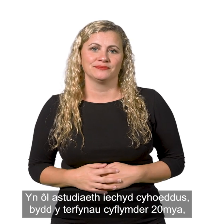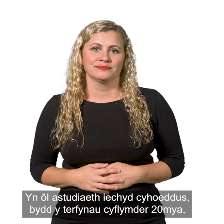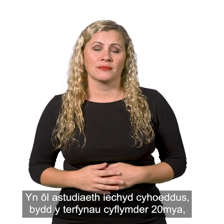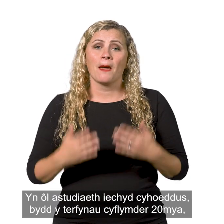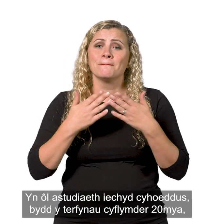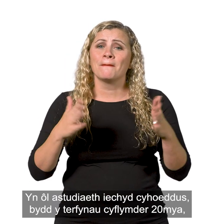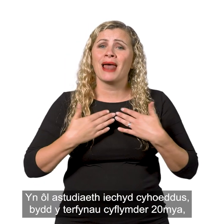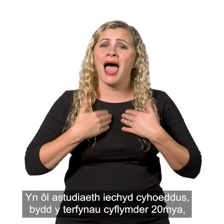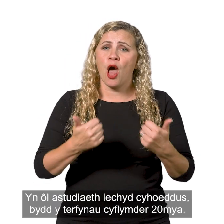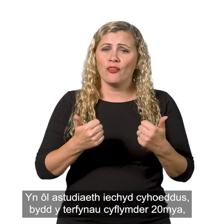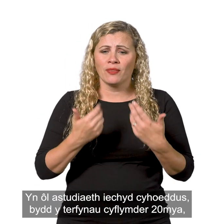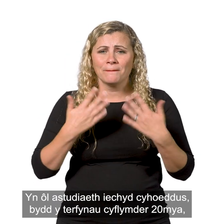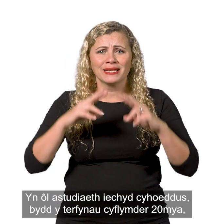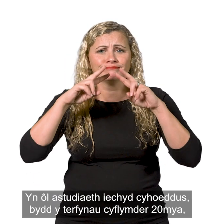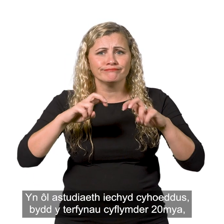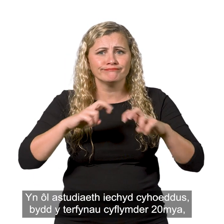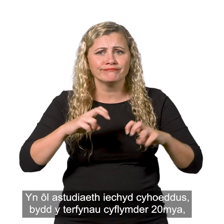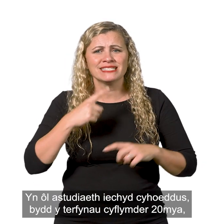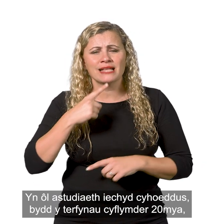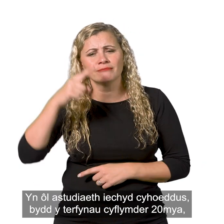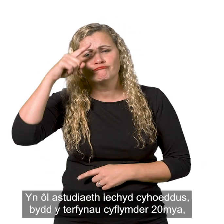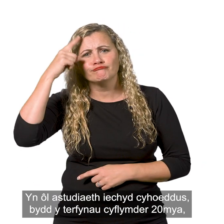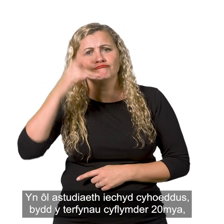Yn ôl astudiaeth iechyd cyhoeddus, bydd y terfynau cyflymder 20mya,